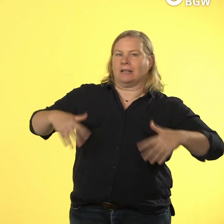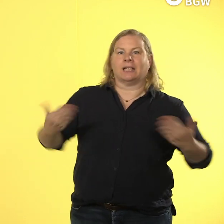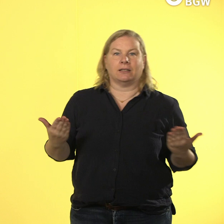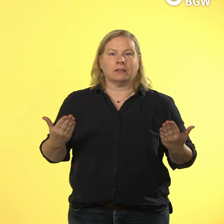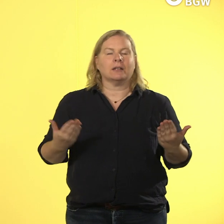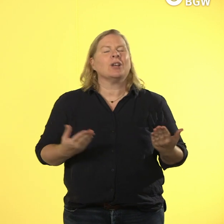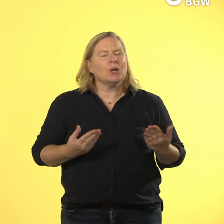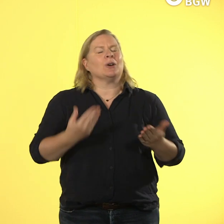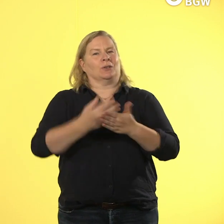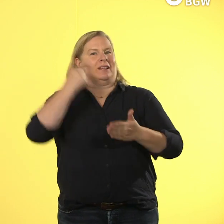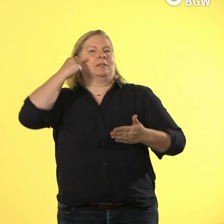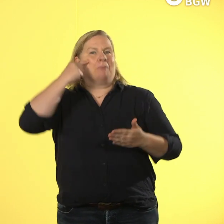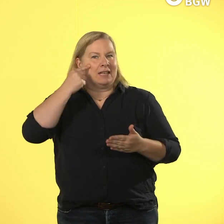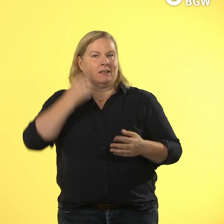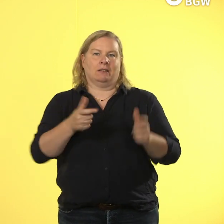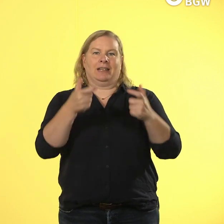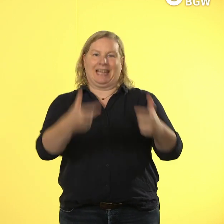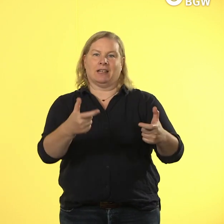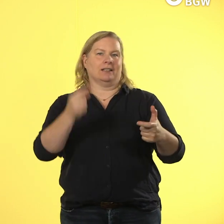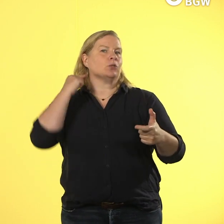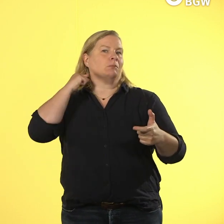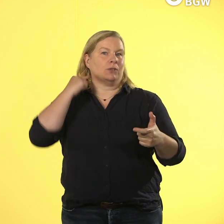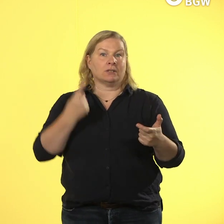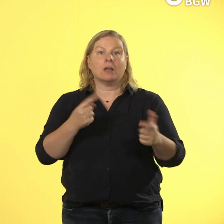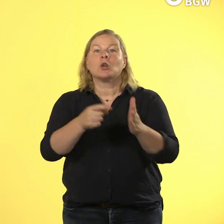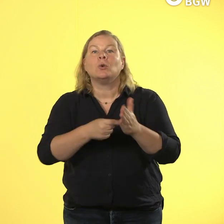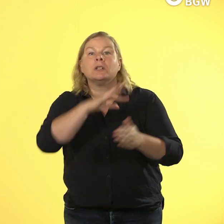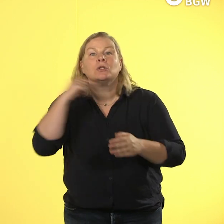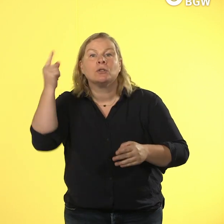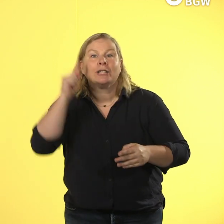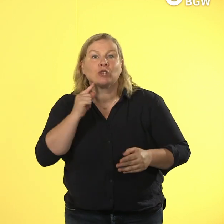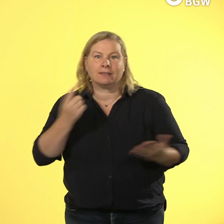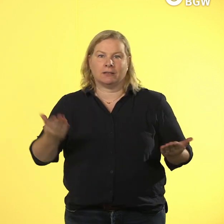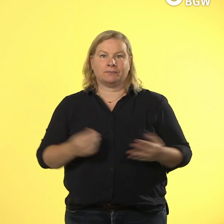An dieser Stelle sei Ihnen eine Erfahrung von mir geschildert: